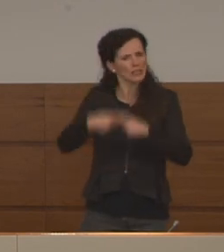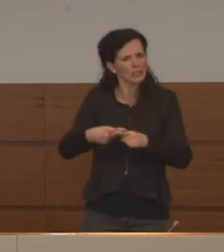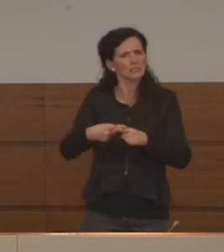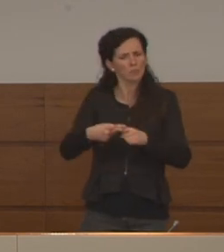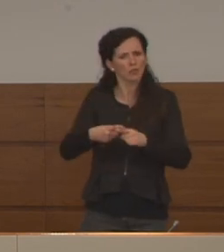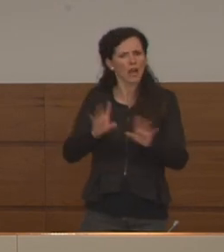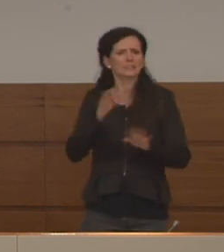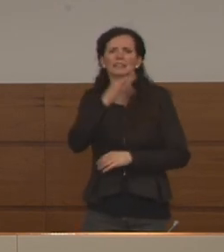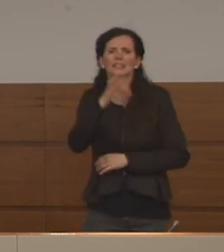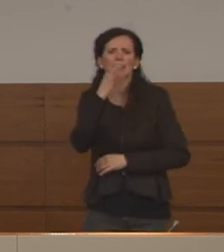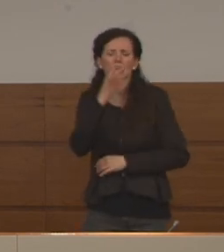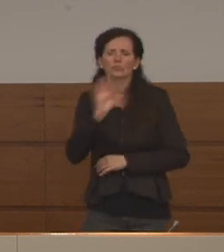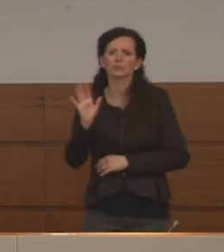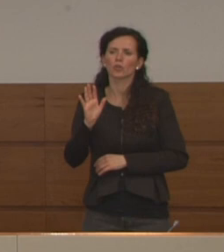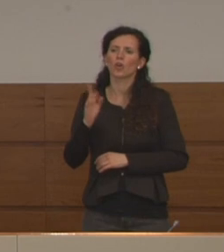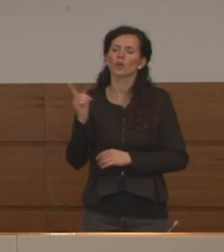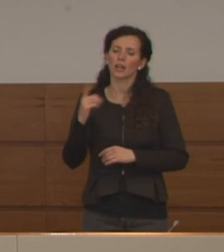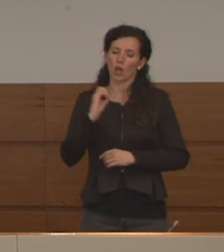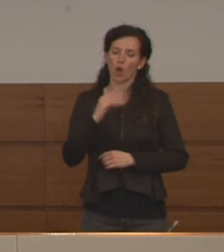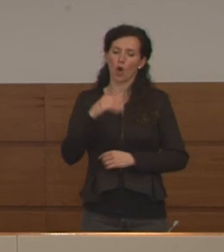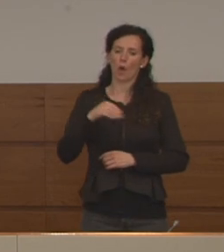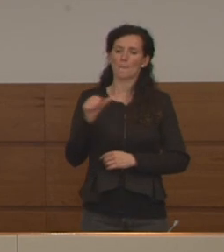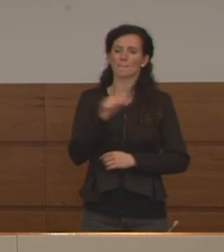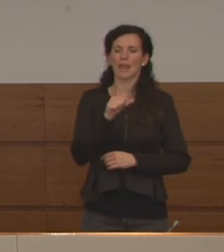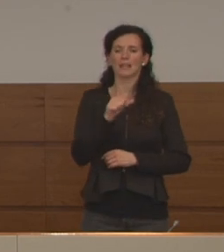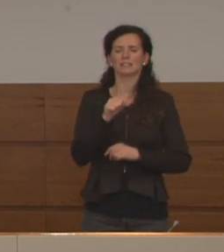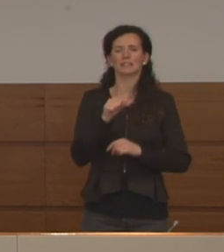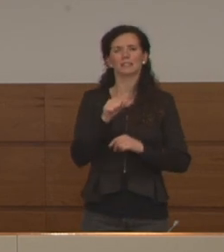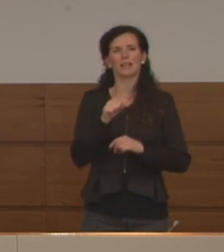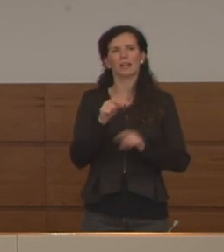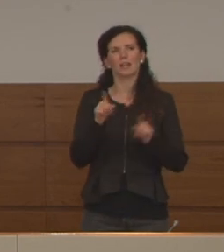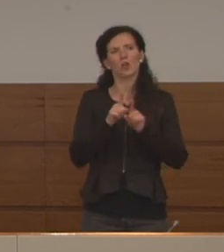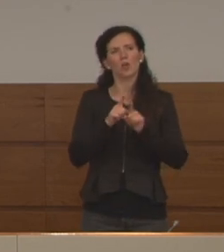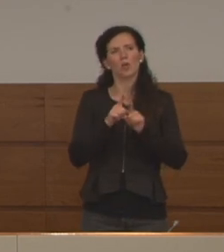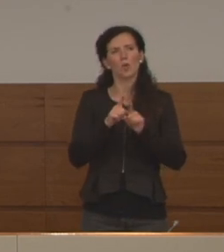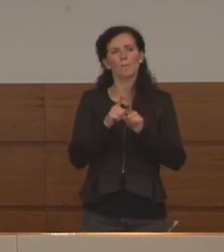abbia avuto una caduta di reputazione o una caduta di stile, di immagine,